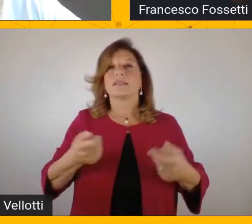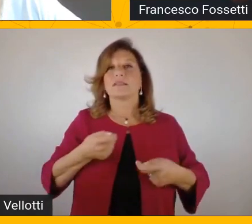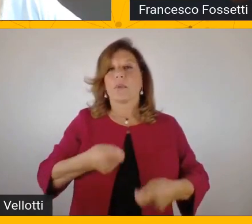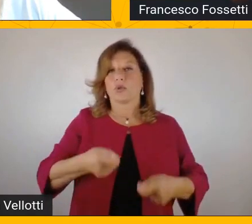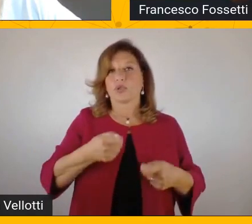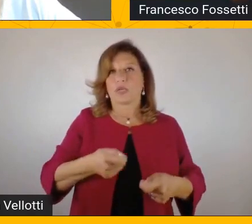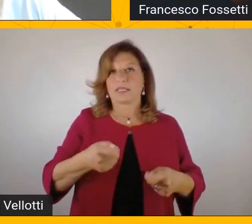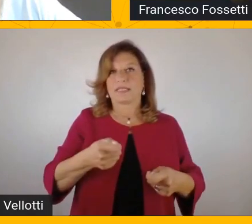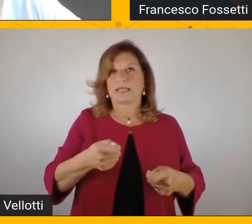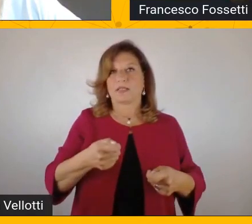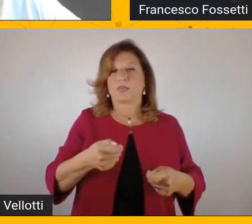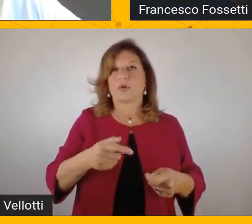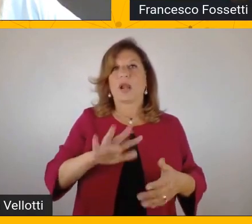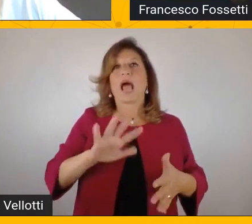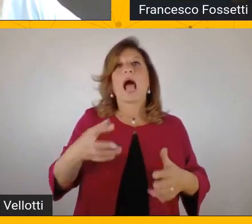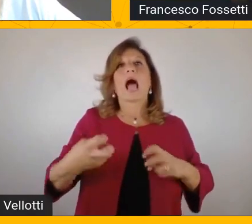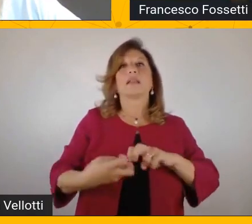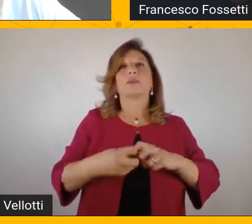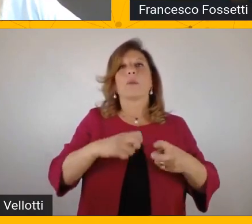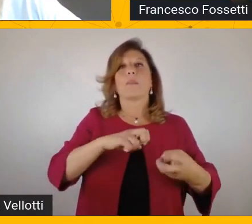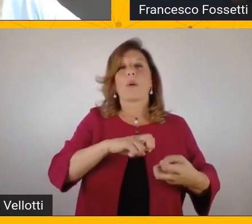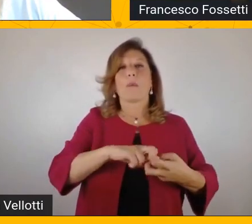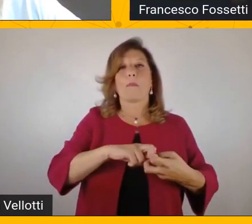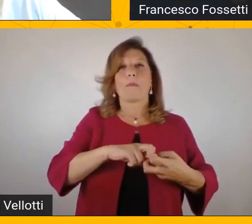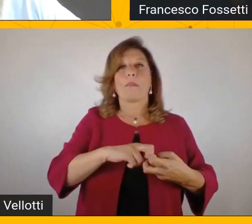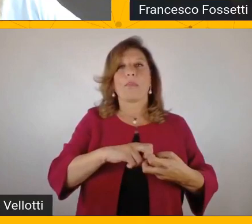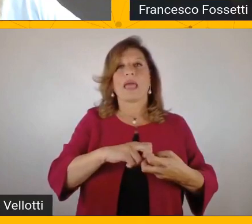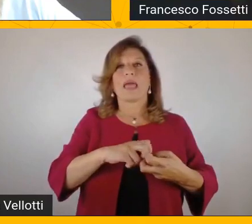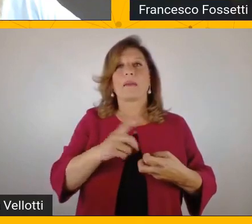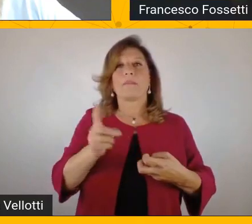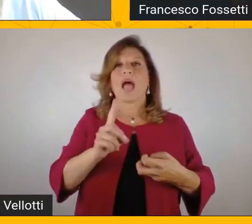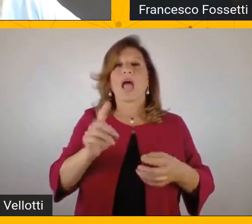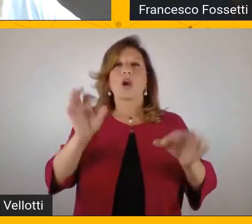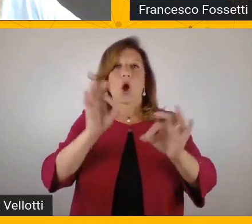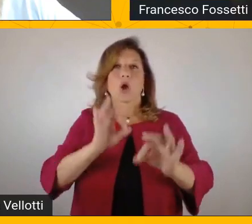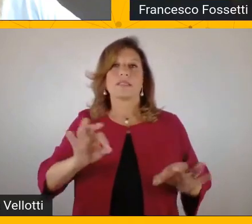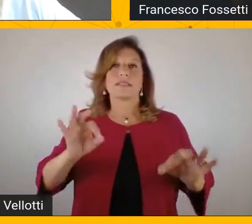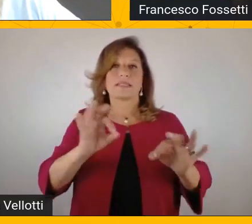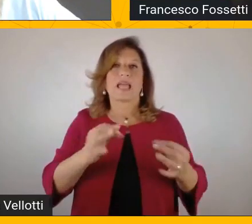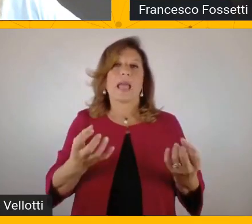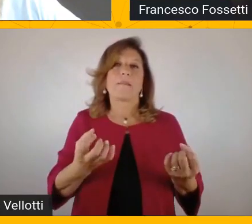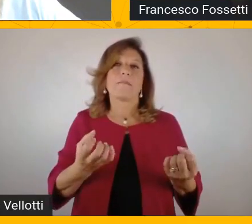sponsorizzazione e c'è anche un altro problema eh ovvero che